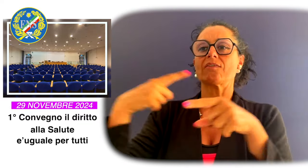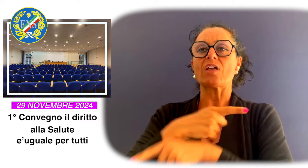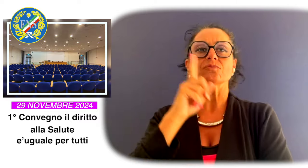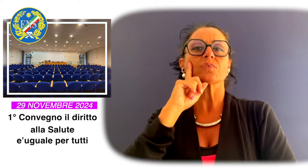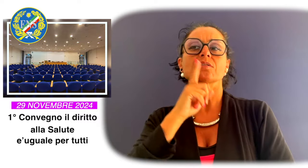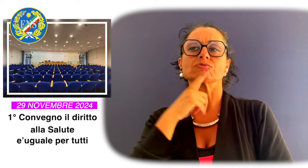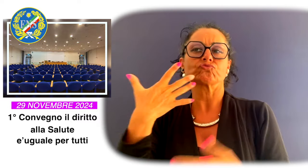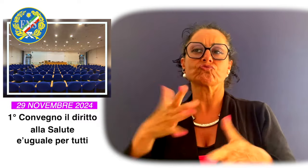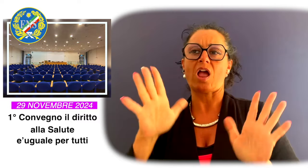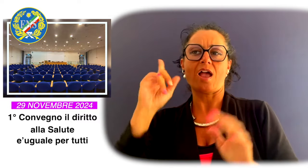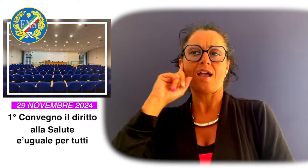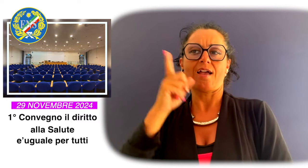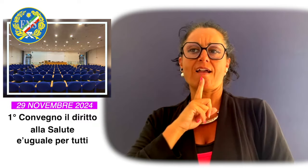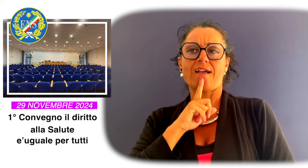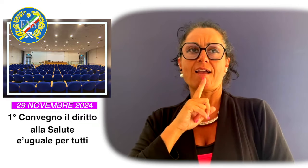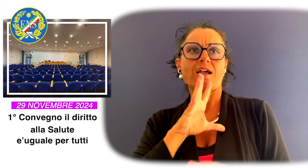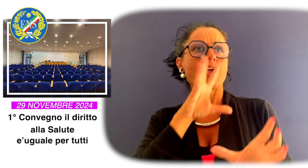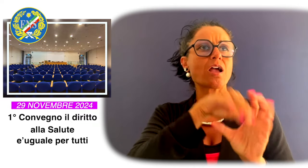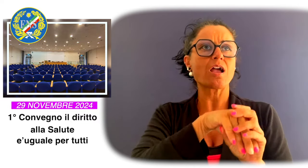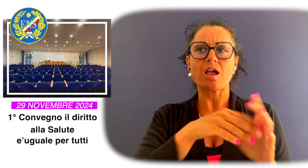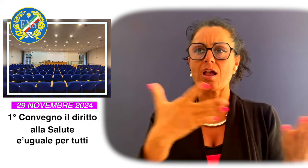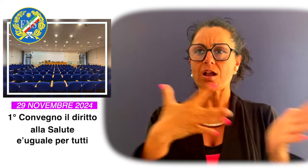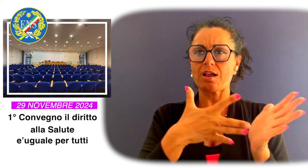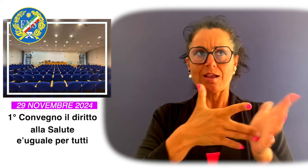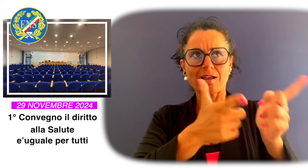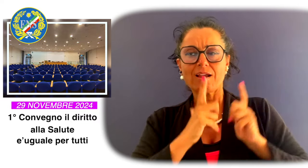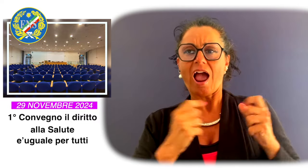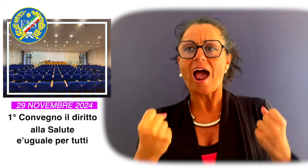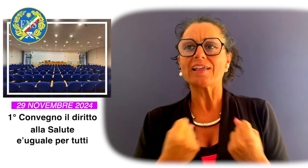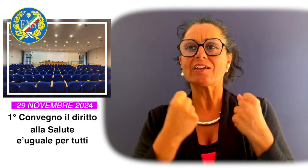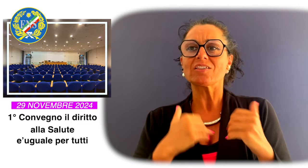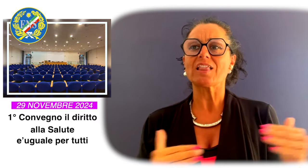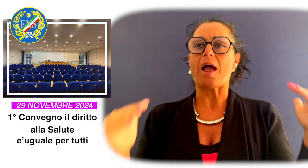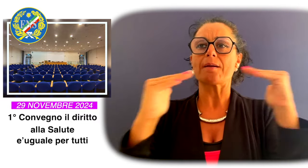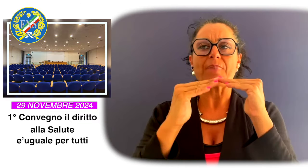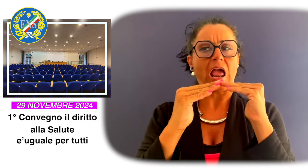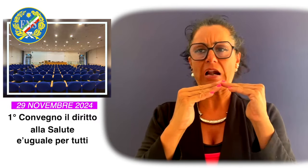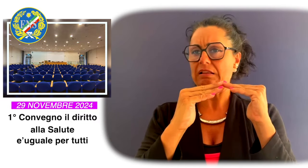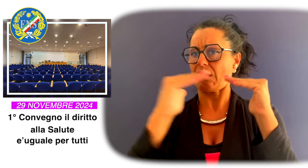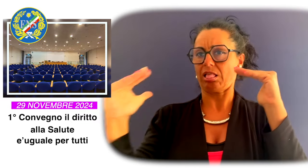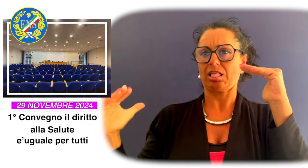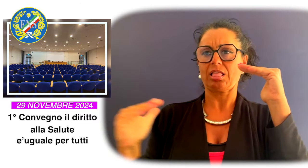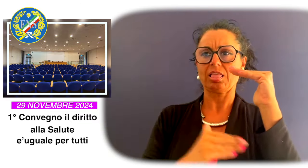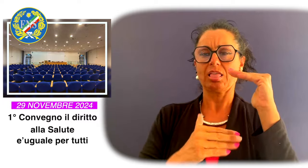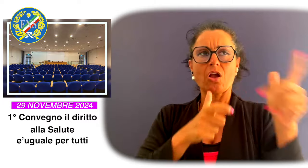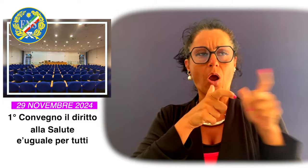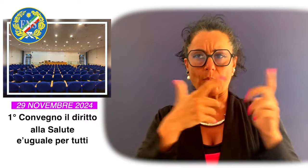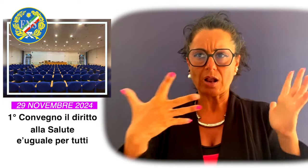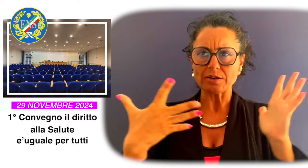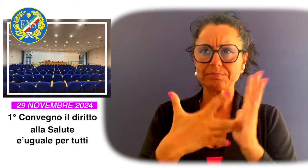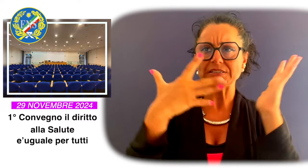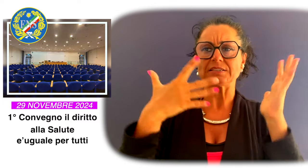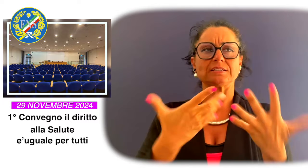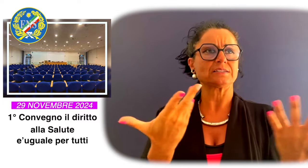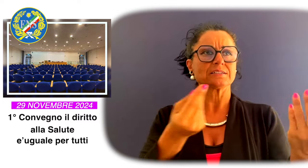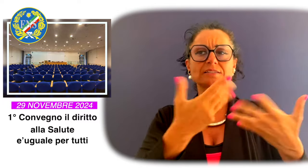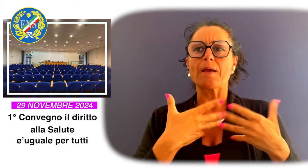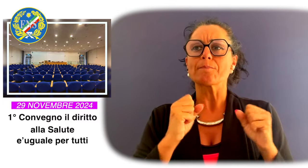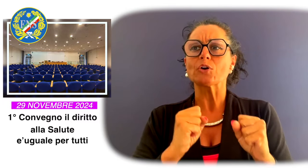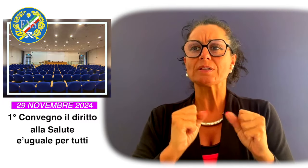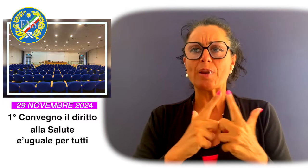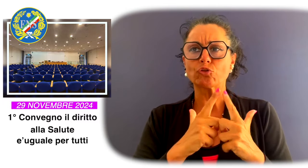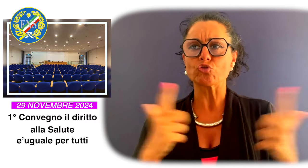le persone sorde anziane, una volta arrivate nelle case di riposo, hanno la possibilità di partecipare ad un numero di attività nettamente inferiore rispetto ai loro coetanei udenti,